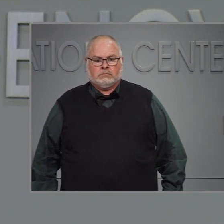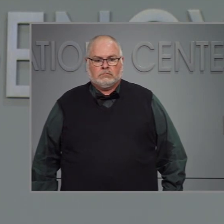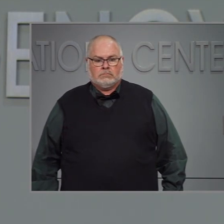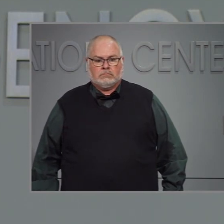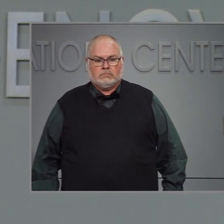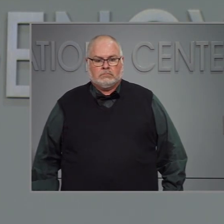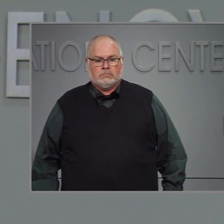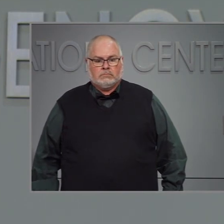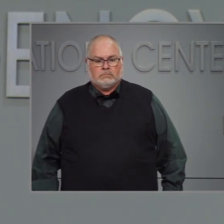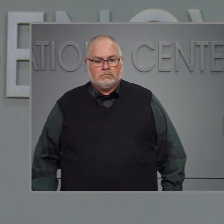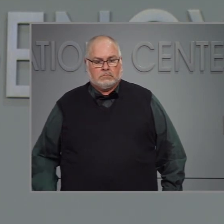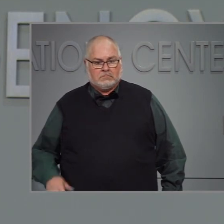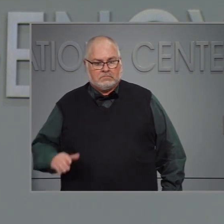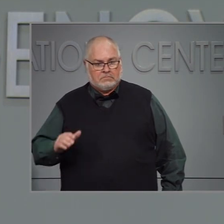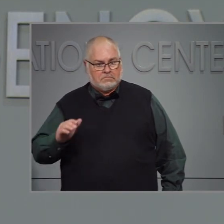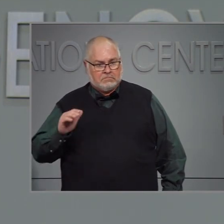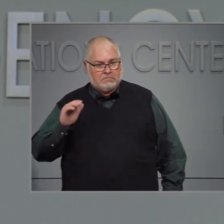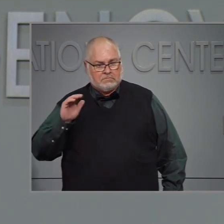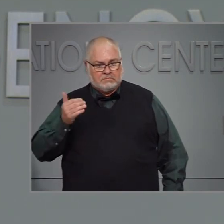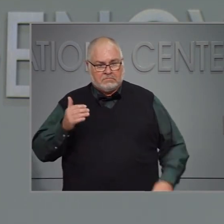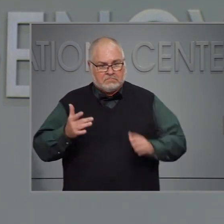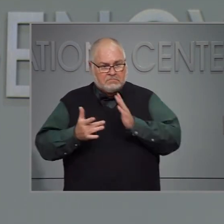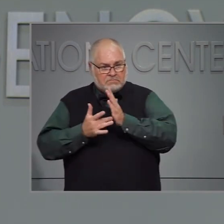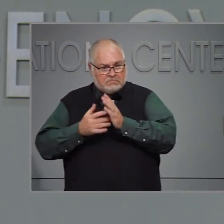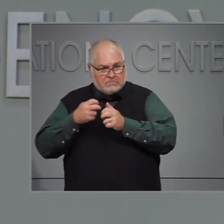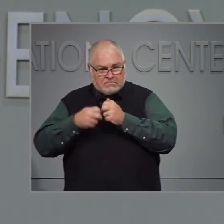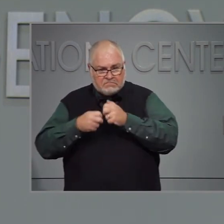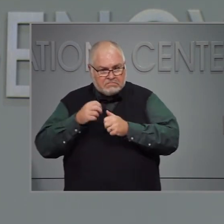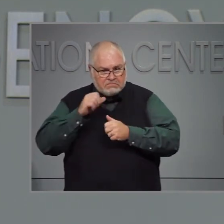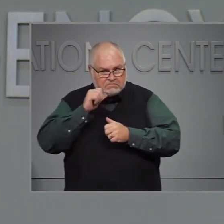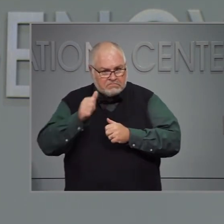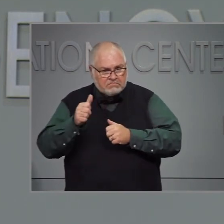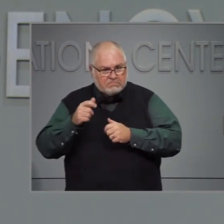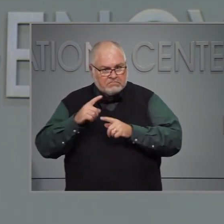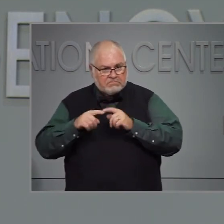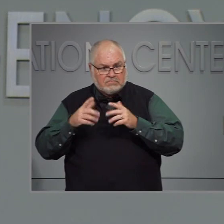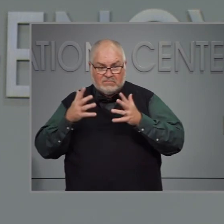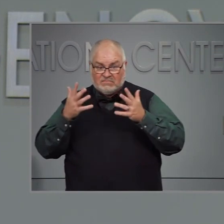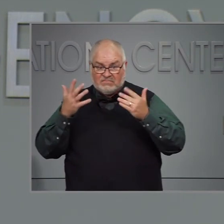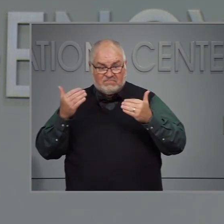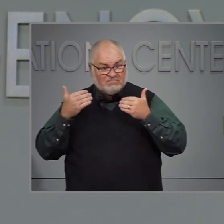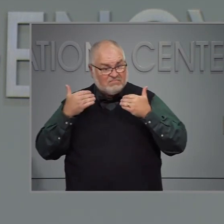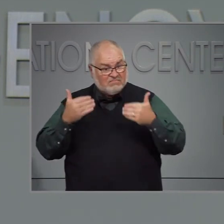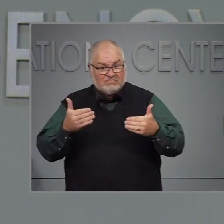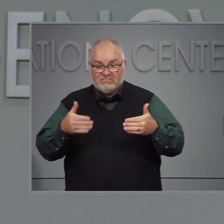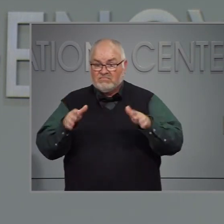Que he y muy bien, entonces se creo que tenemos dificultades técnicas. El día de hoy, así que.